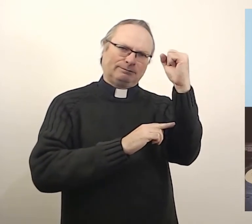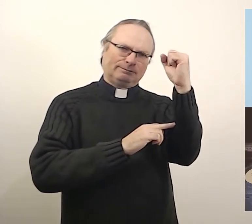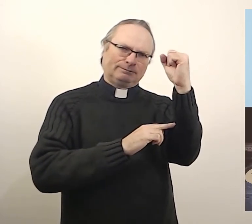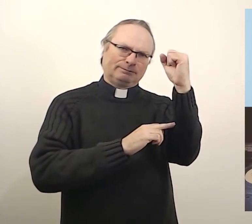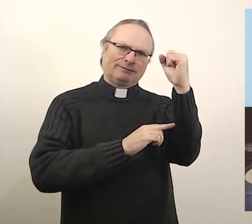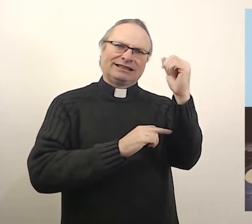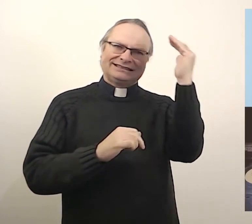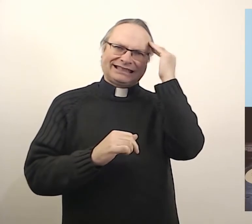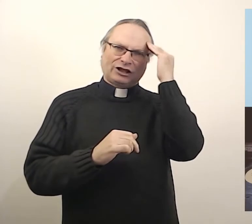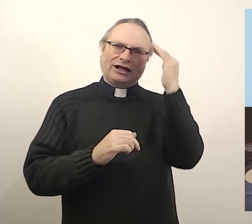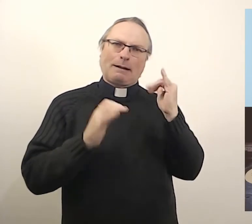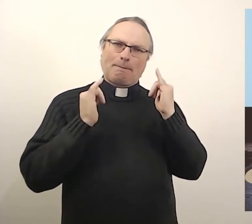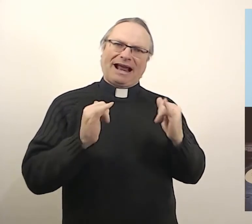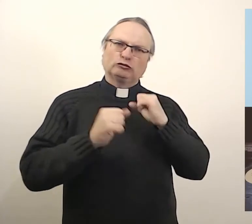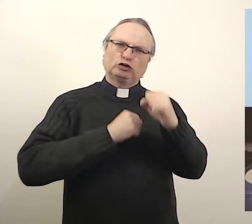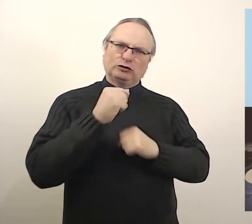sachant que les mêmes souffrances